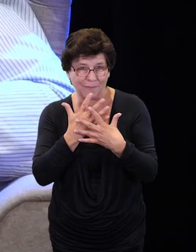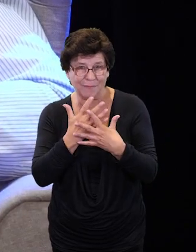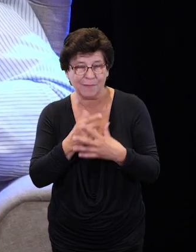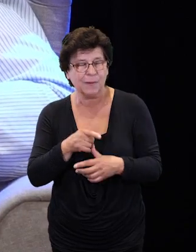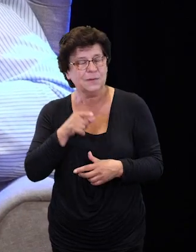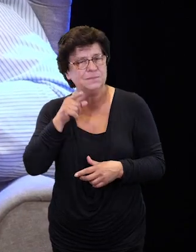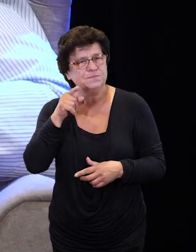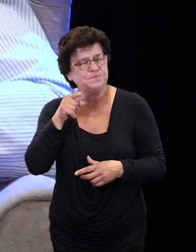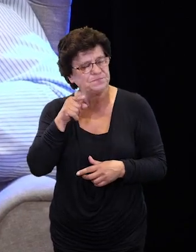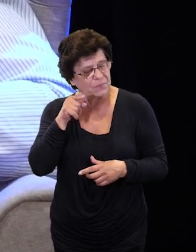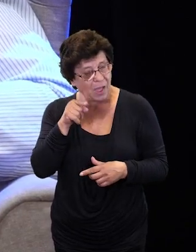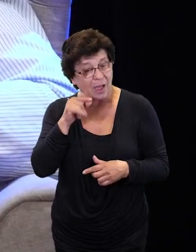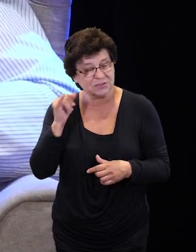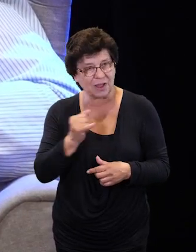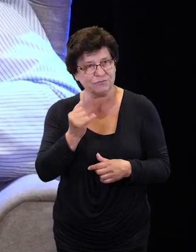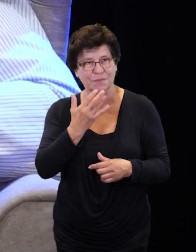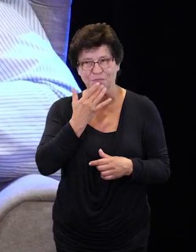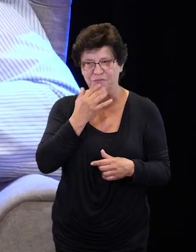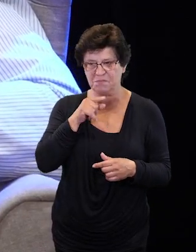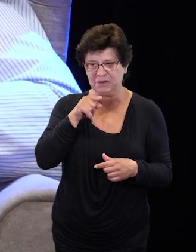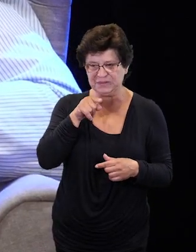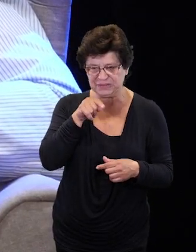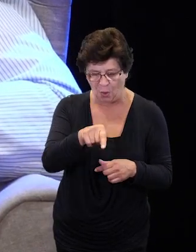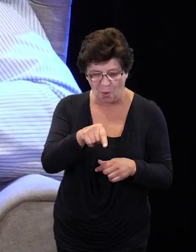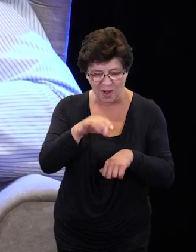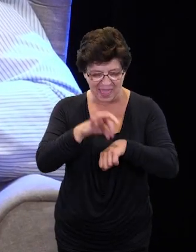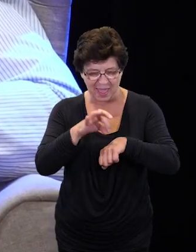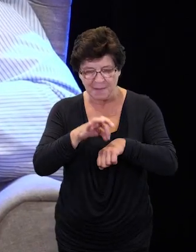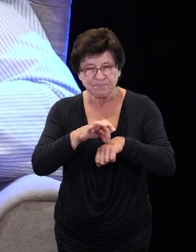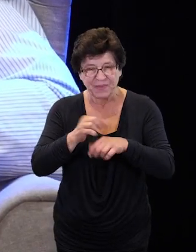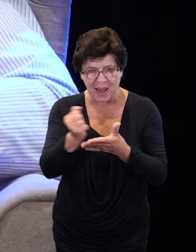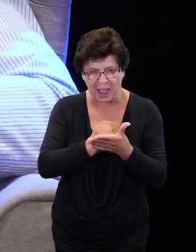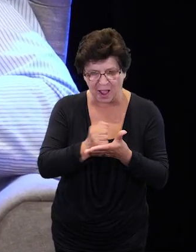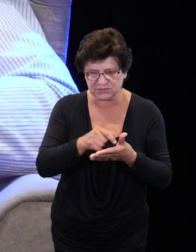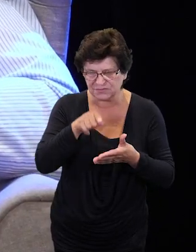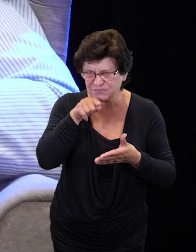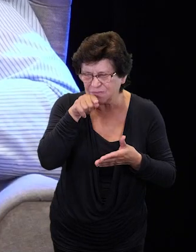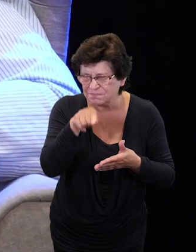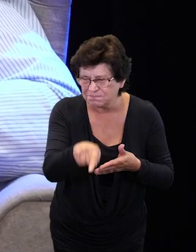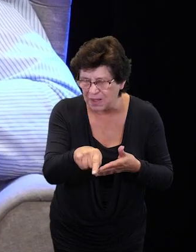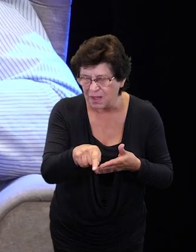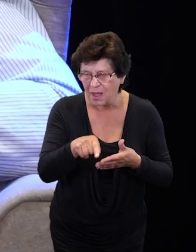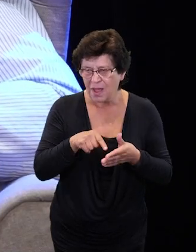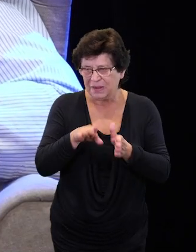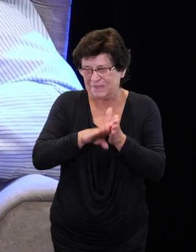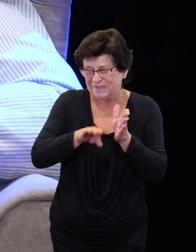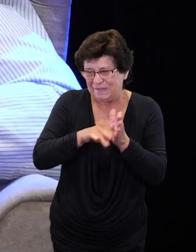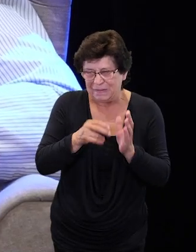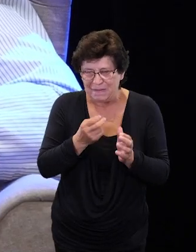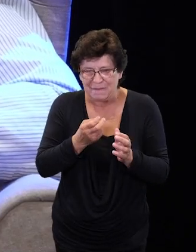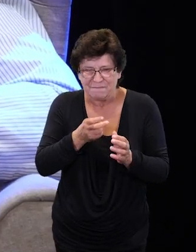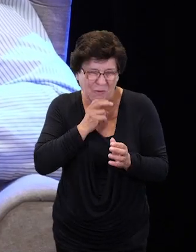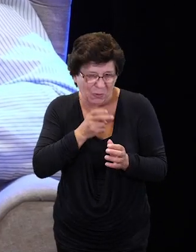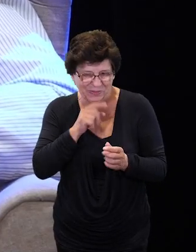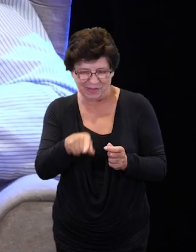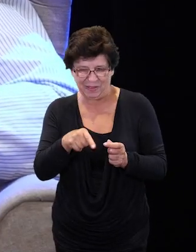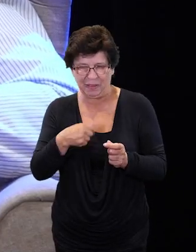że dostali lek albo że być może go dostają, nie są do końca pewni, ale "doktorze, to działa". I ja byłem tego świadkiem, biorąc udział